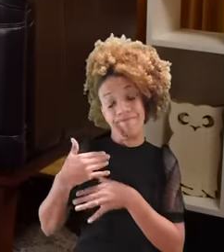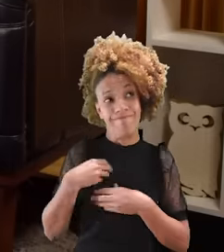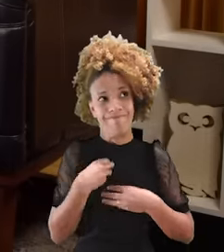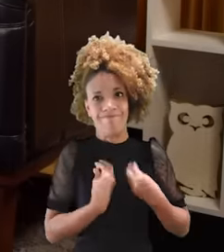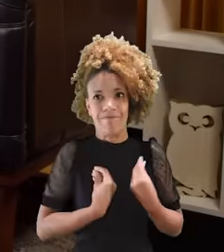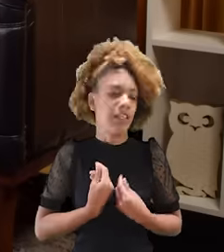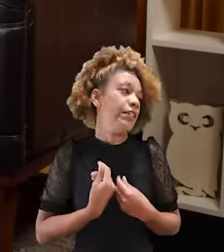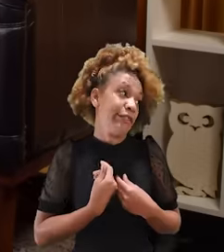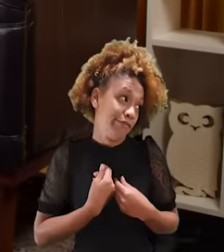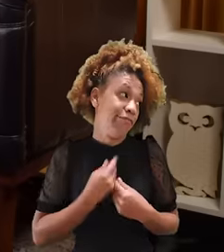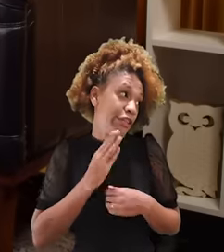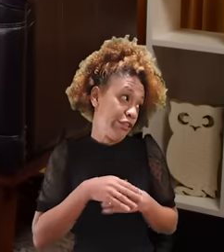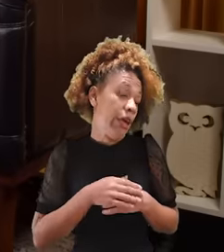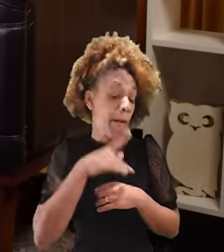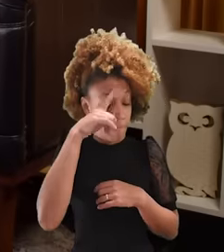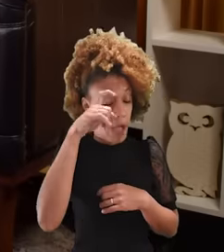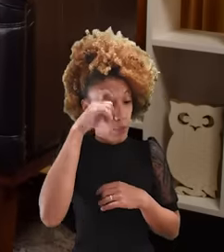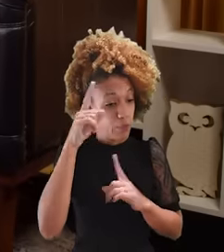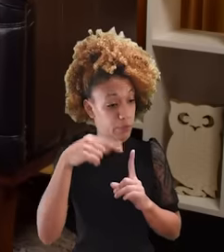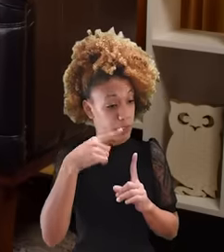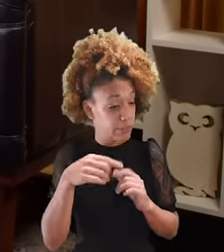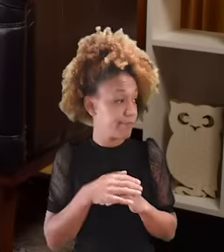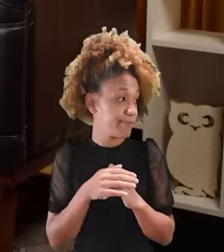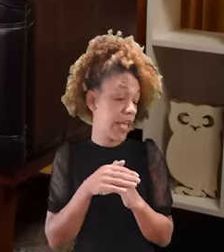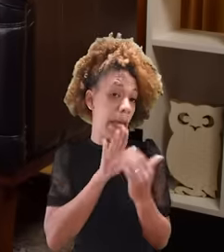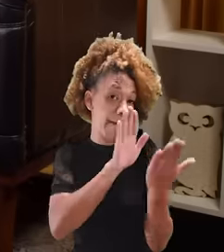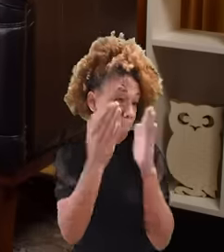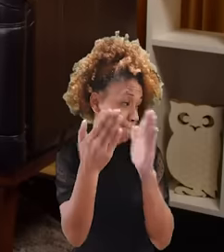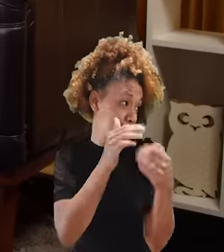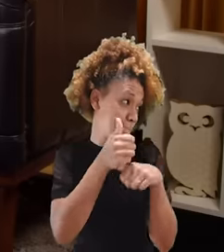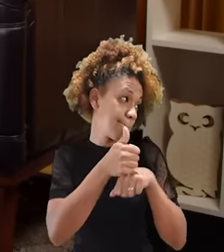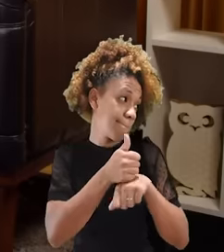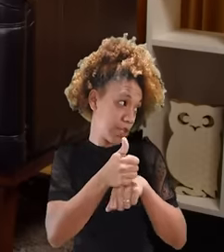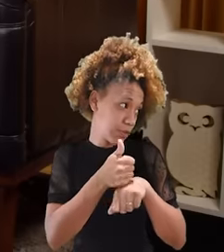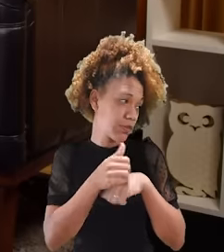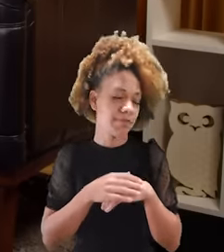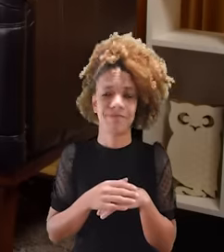porque isso já foi cancelado por meteorologistas foi cancelado por meteorologistas então eles estão